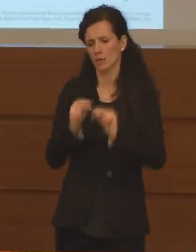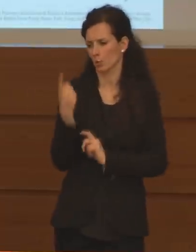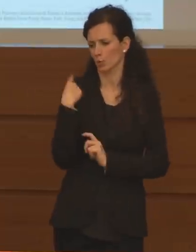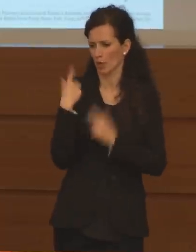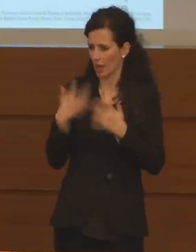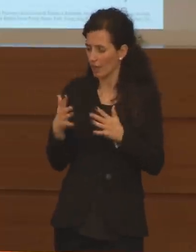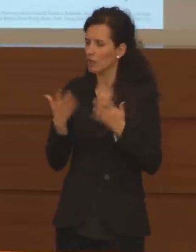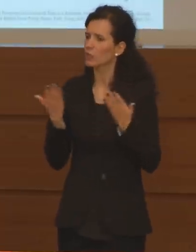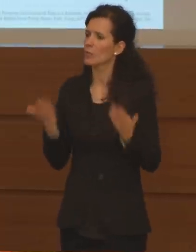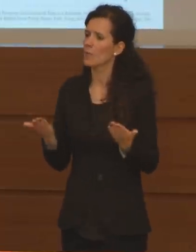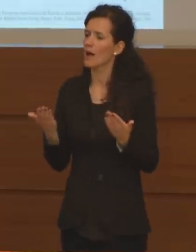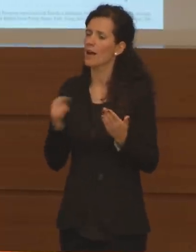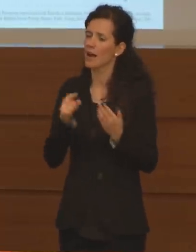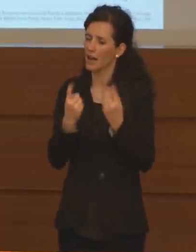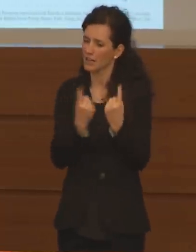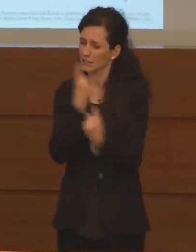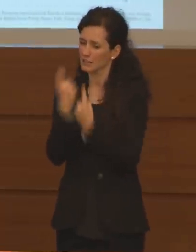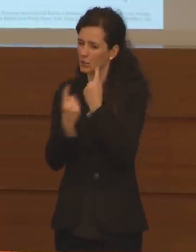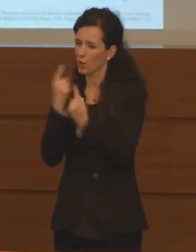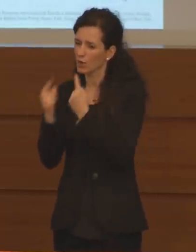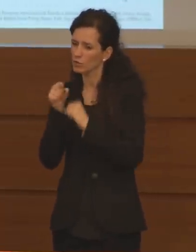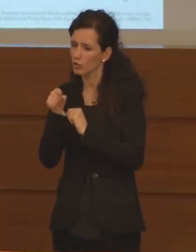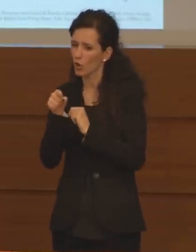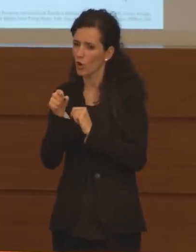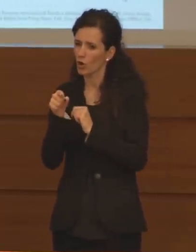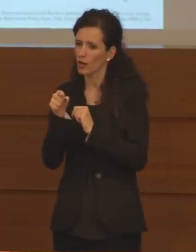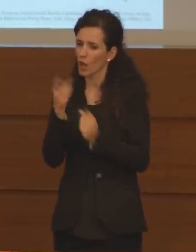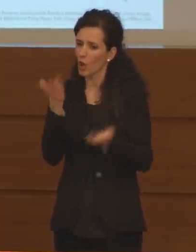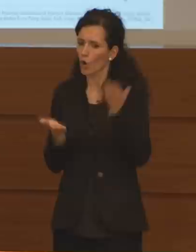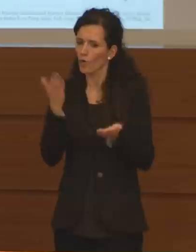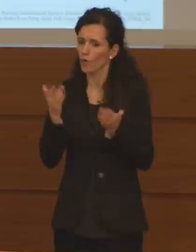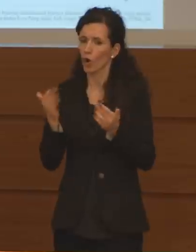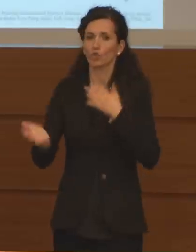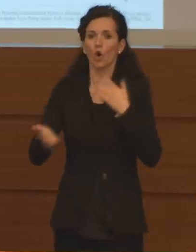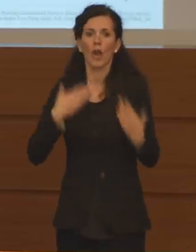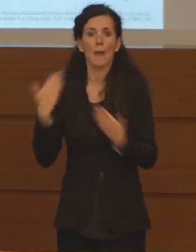cioè i casi erano retroattivi rispetto all'emergenza diciamo scoppiata più o